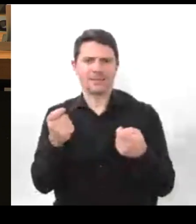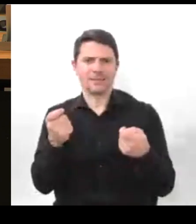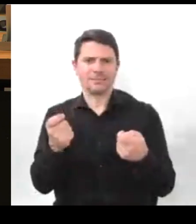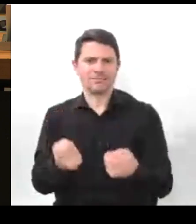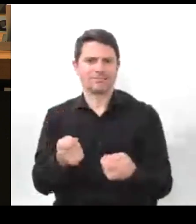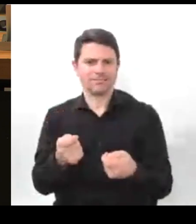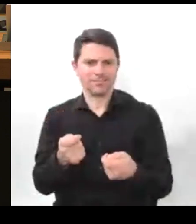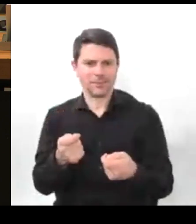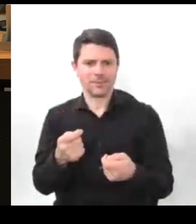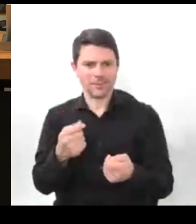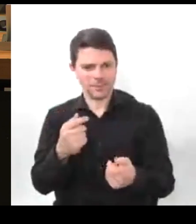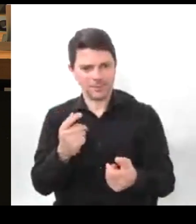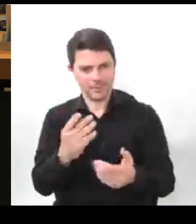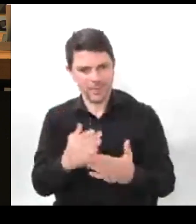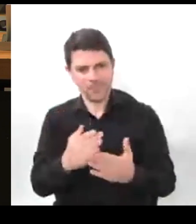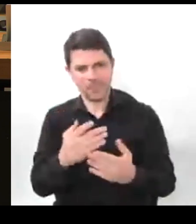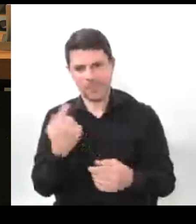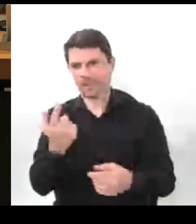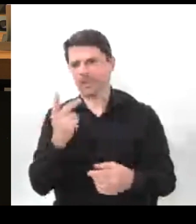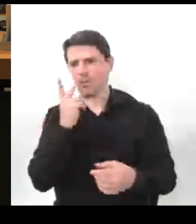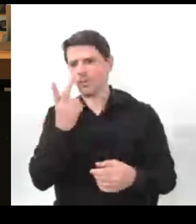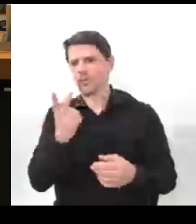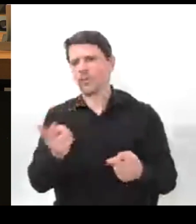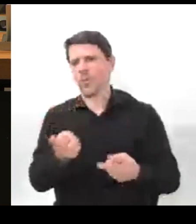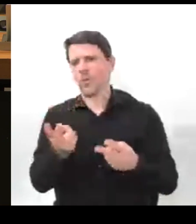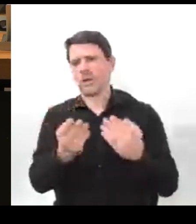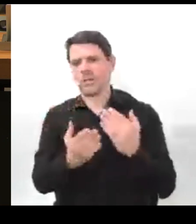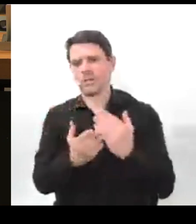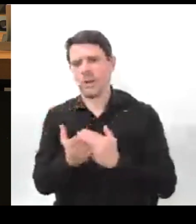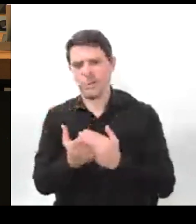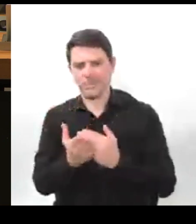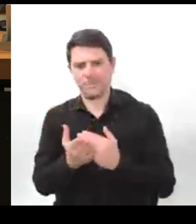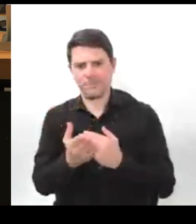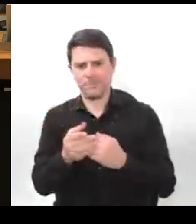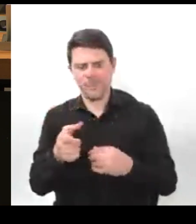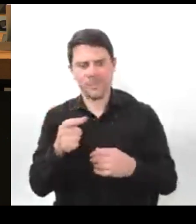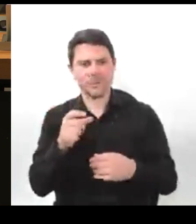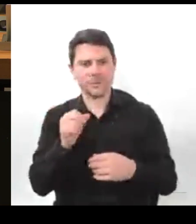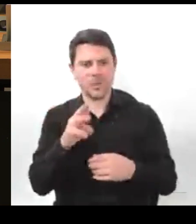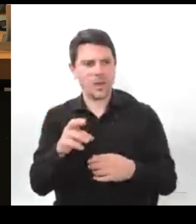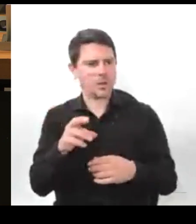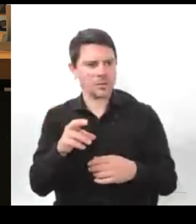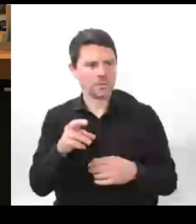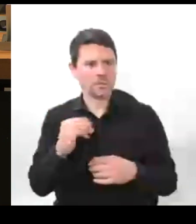sind wir übrigens mit die langsamsten nicht, sagt sie Jedes Mal aufs Neue. Die Sanierungs Quote unter 1 %